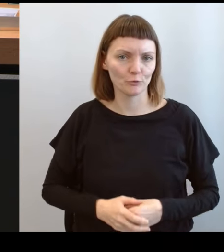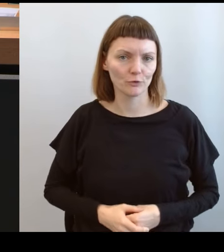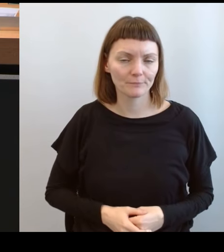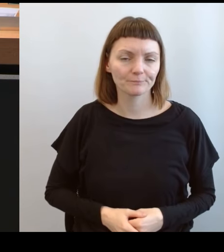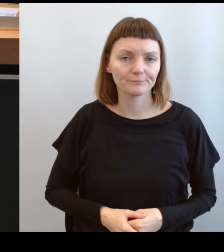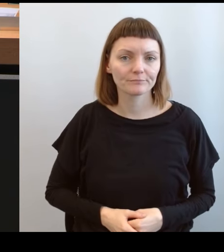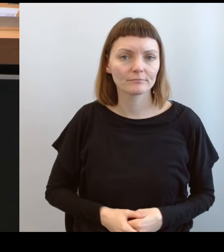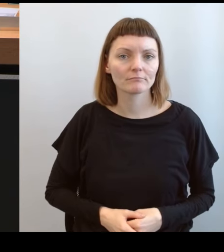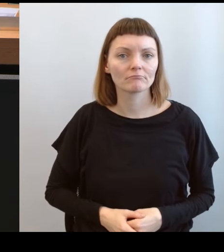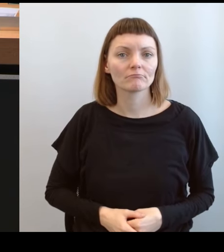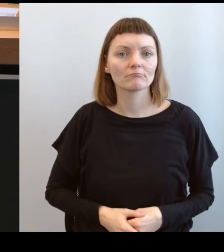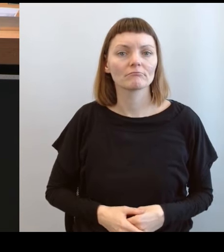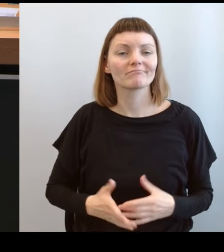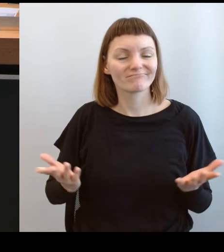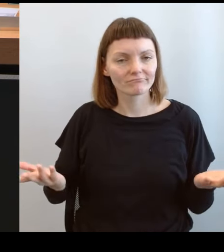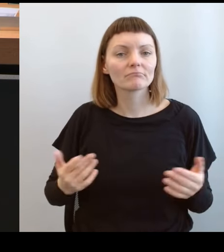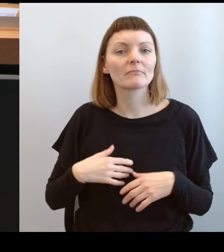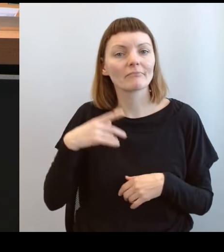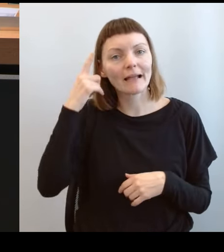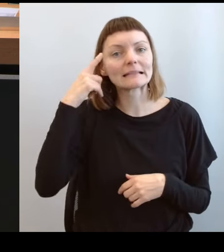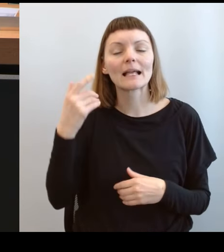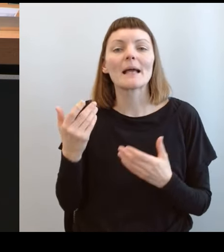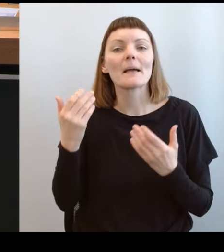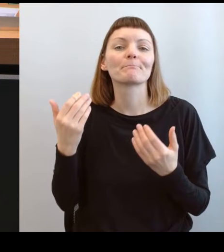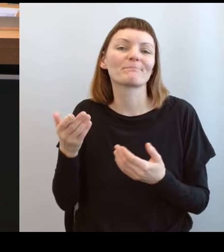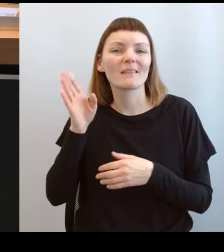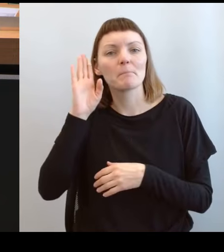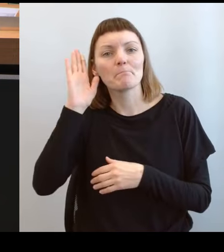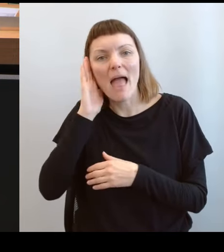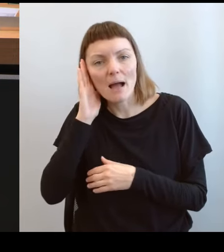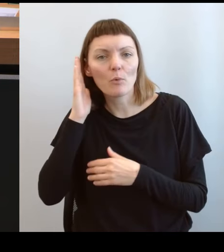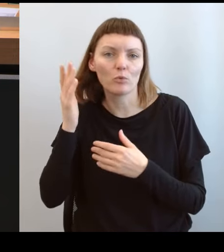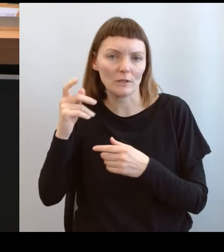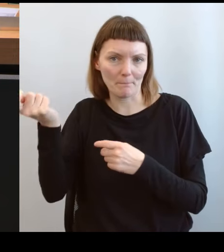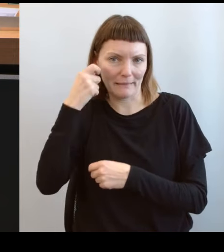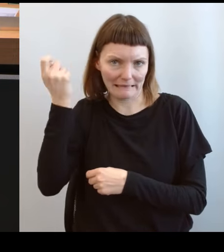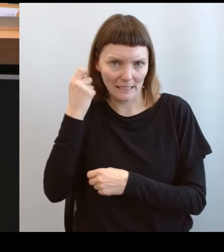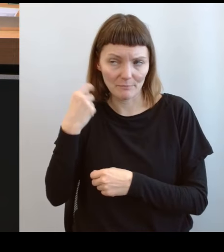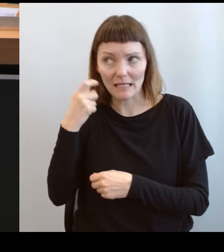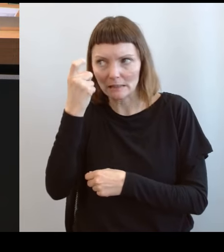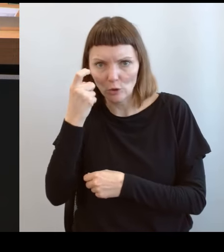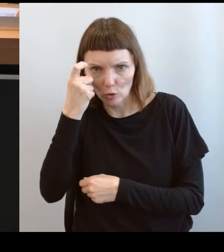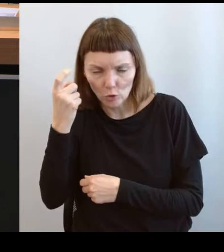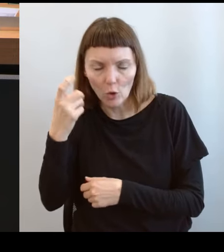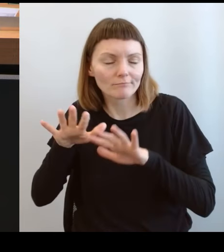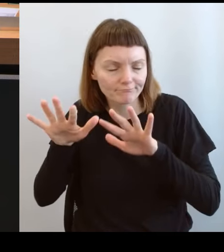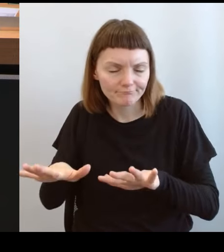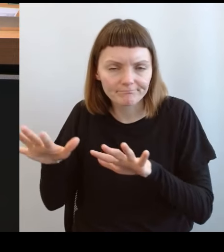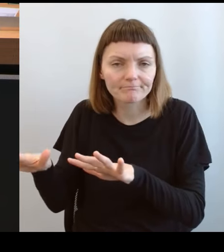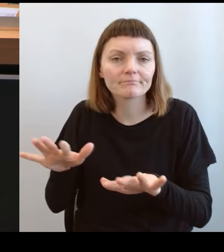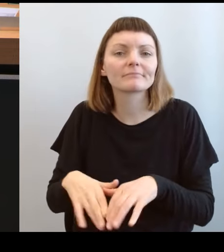Verbänden entgegentreten und betonen, dass die erweiterte City Tax unserer Einschätzung nach keine Nachteile für die betroffenen Betriebe mit sich